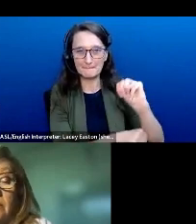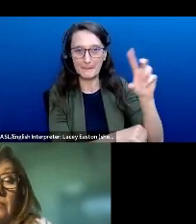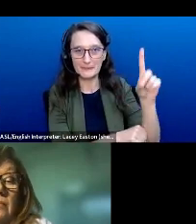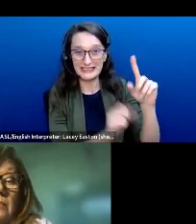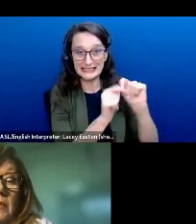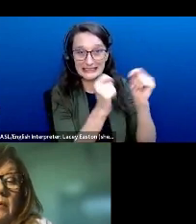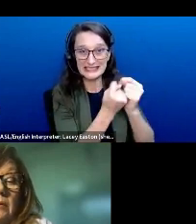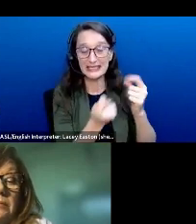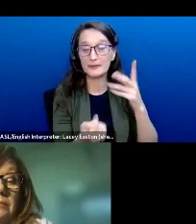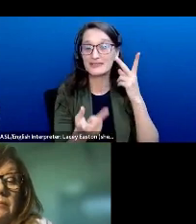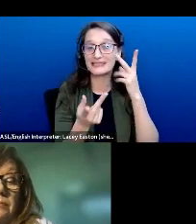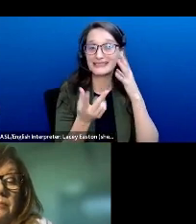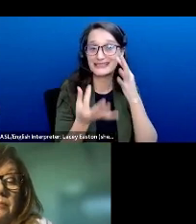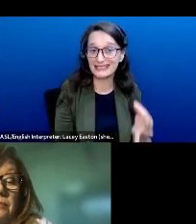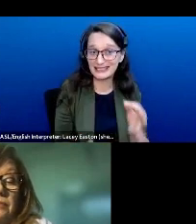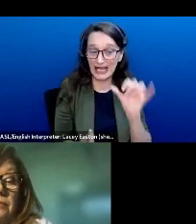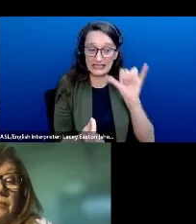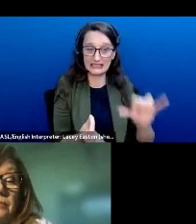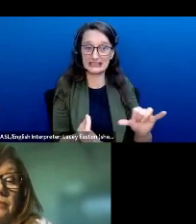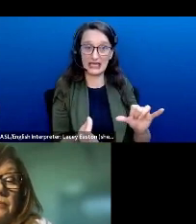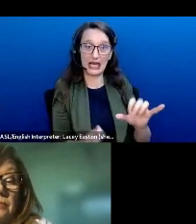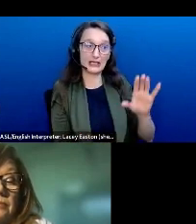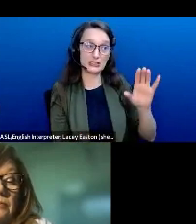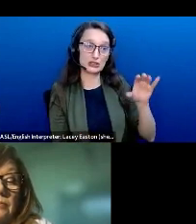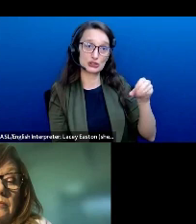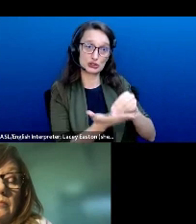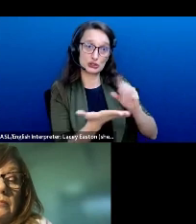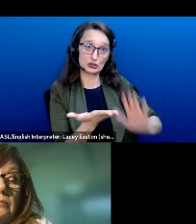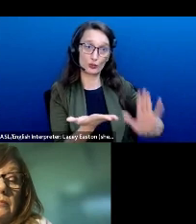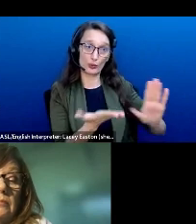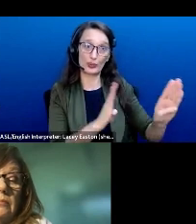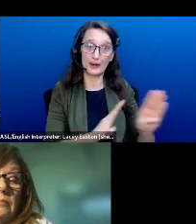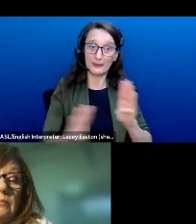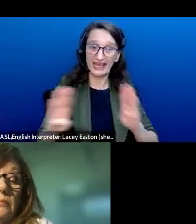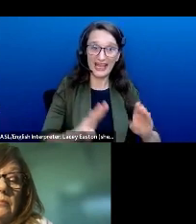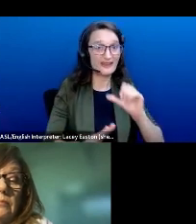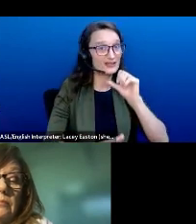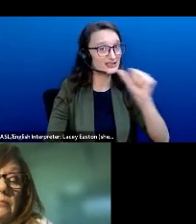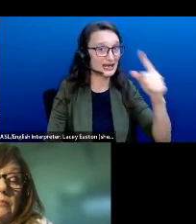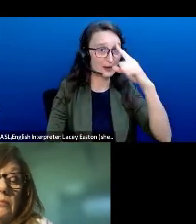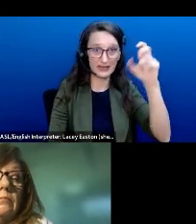mala conducta del estudiante no fue una manifestación de la discapacidad del niño, el distrito escolar puede